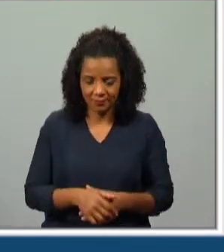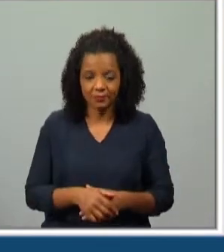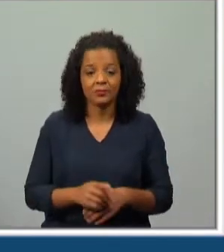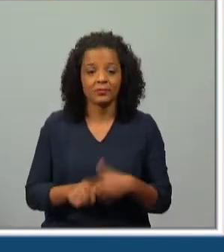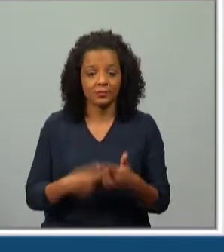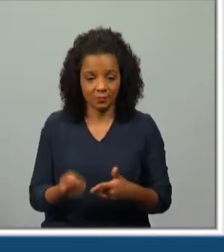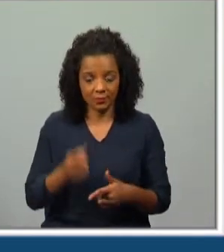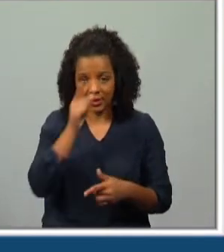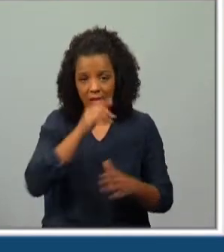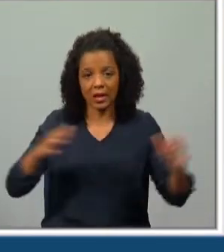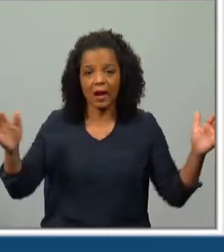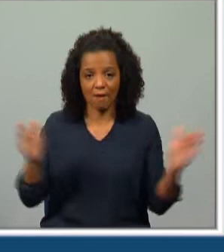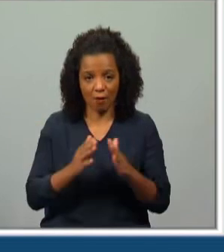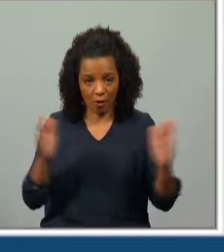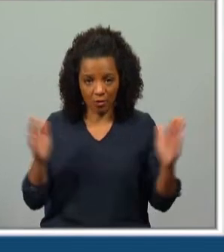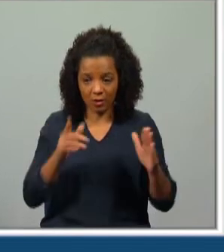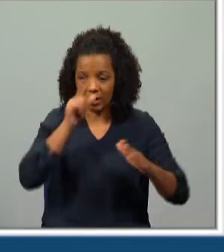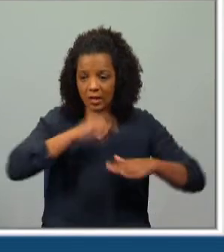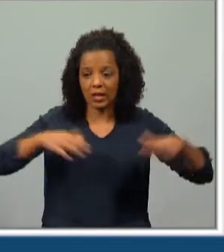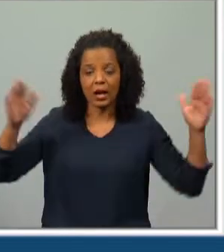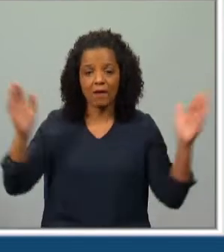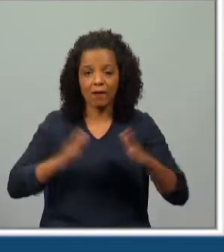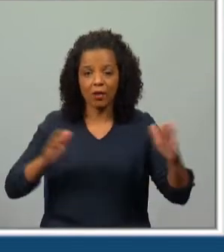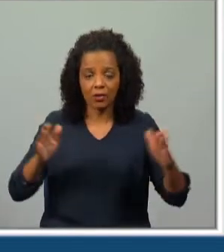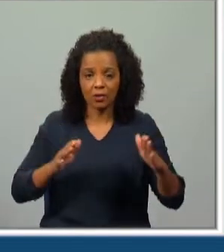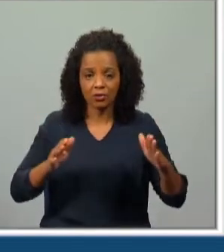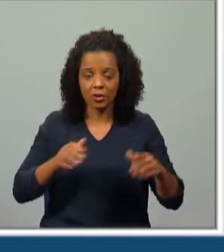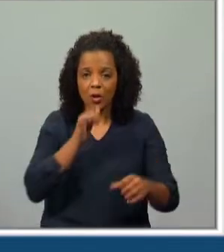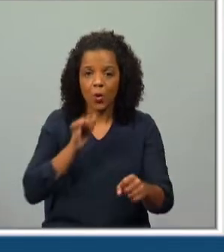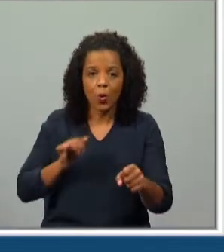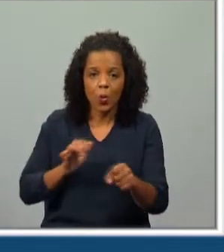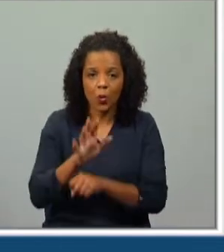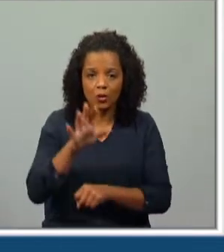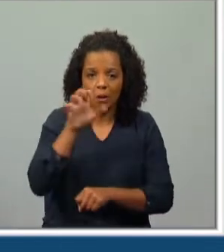Gaivotas têm concreto as Gaivotas Não Foram apanhadas pela onda fugiram Que 海鷗有混凝土 海鷗沒有他們被海浪抓住並逃離